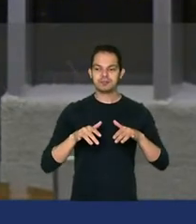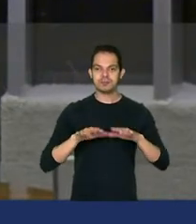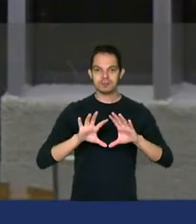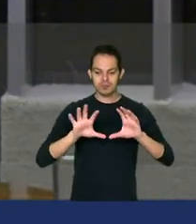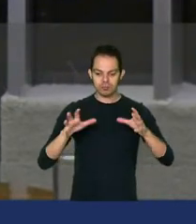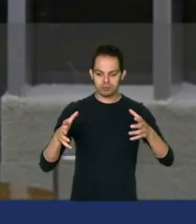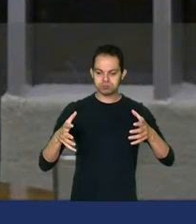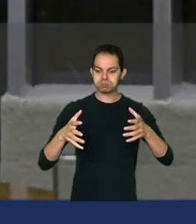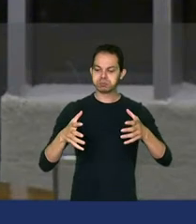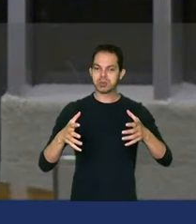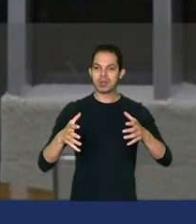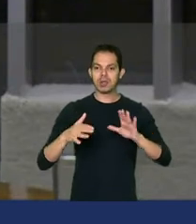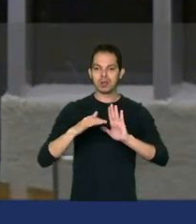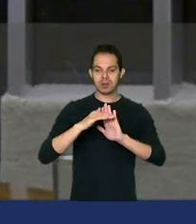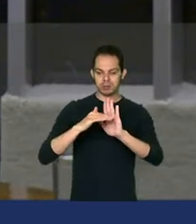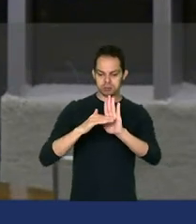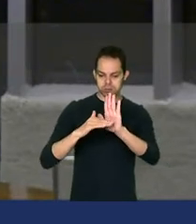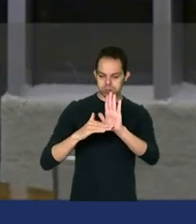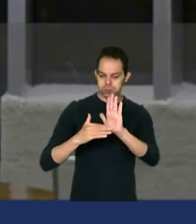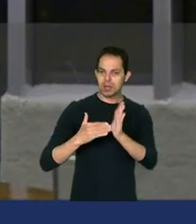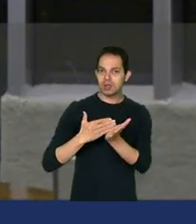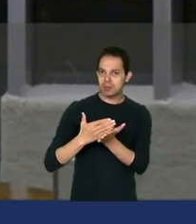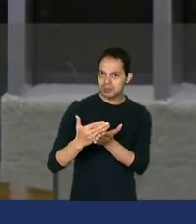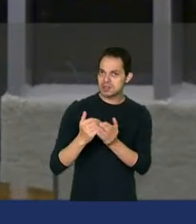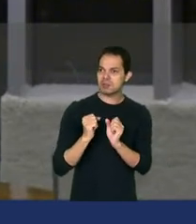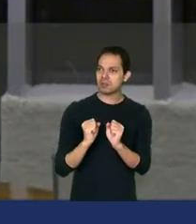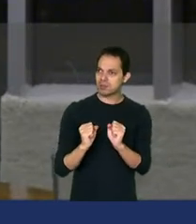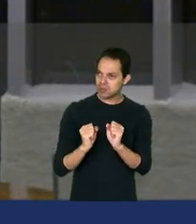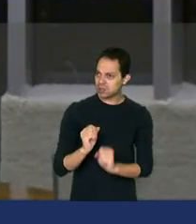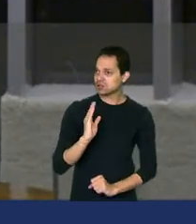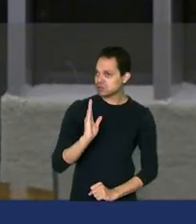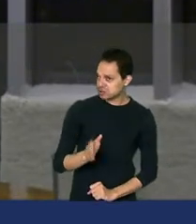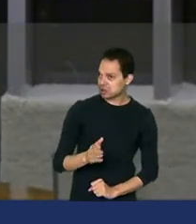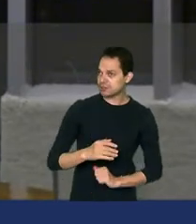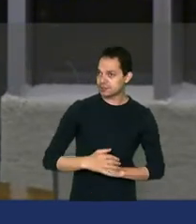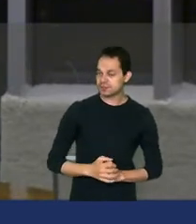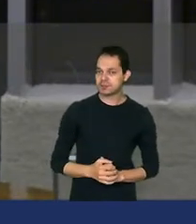PRESENÇA NO INFOLEG. QUÓRUM PARA NÓS INICIARMOS A ORDEM